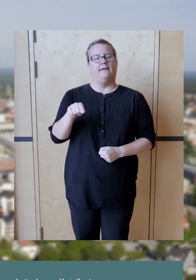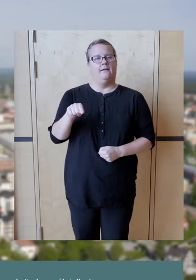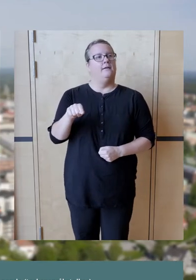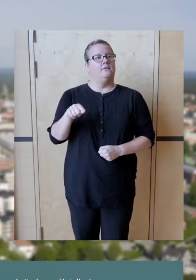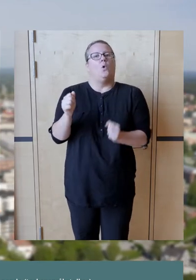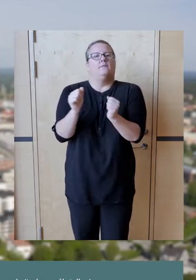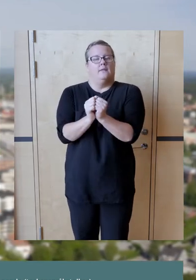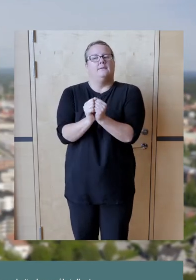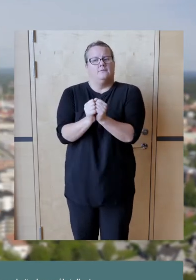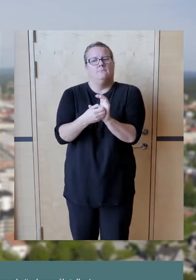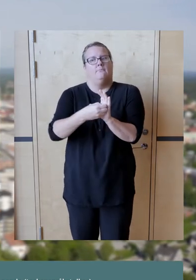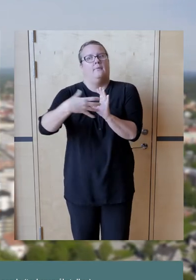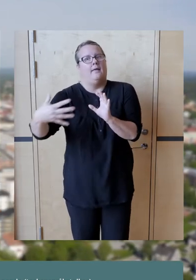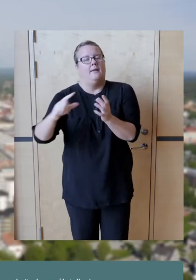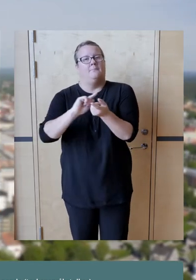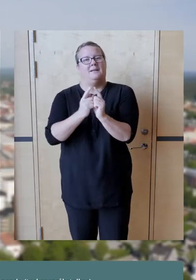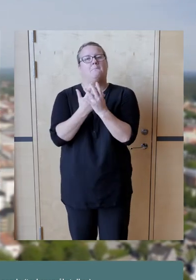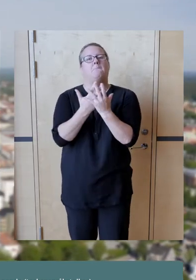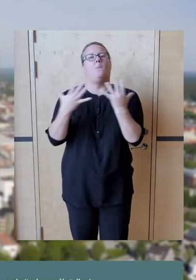Många besvikna är äldre skelleftebor